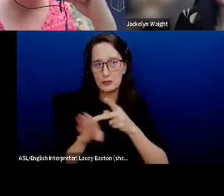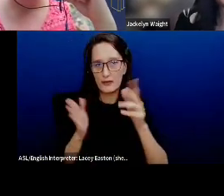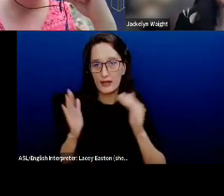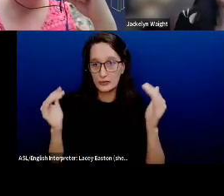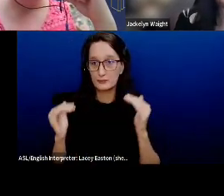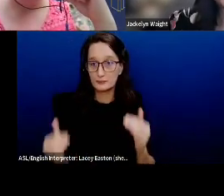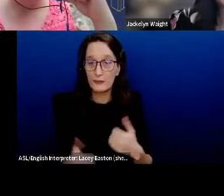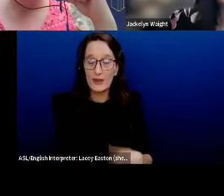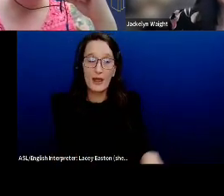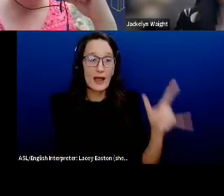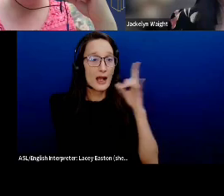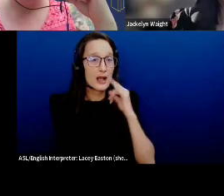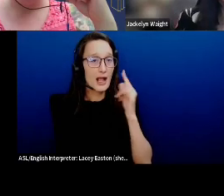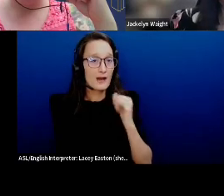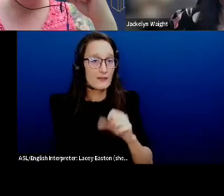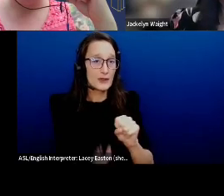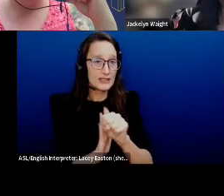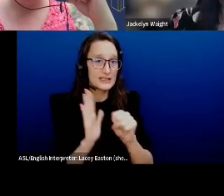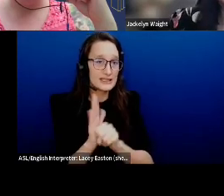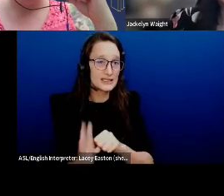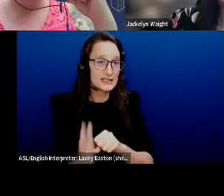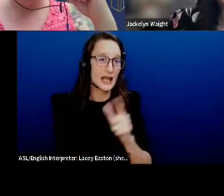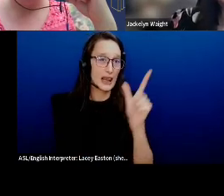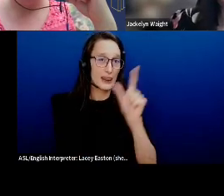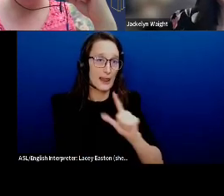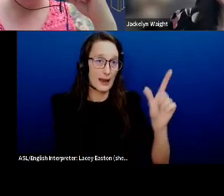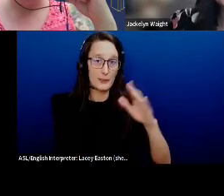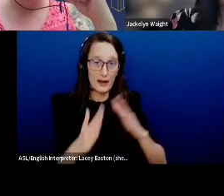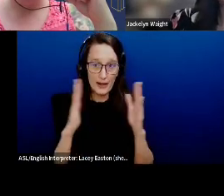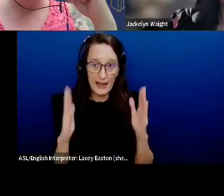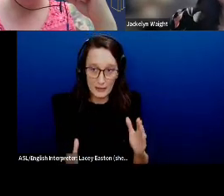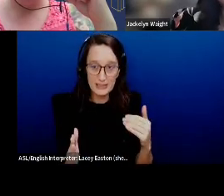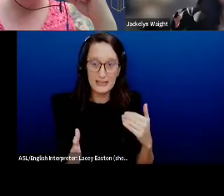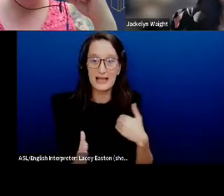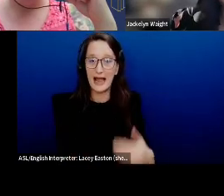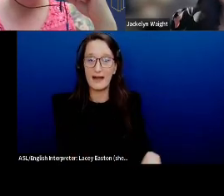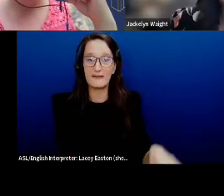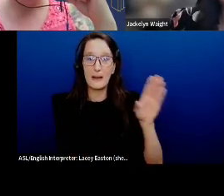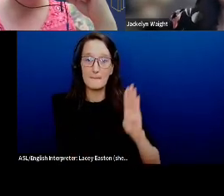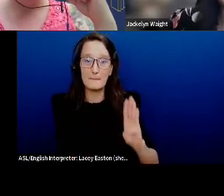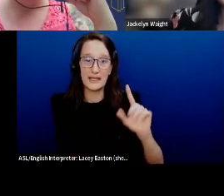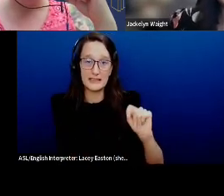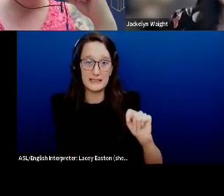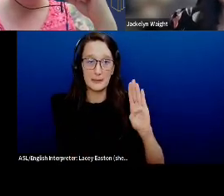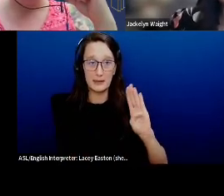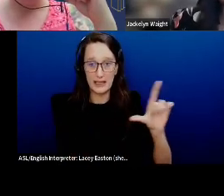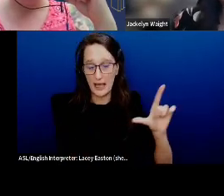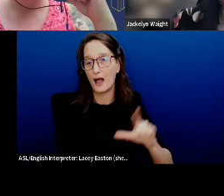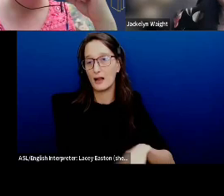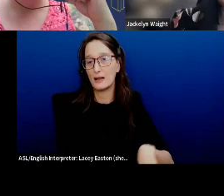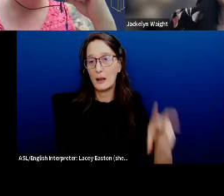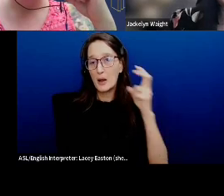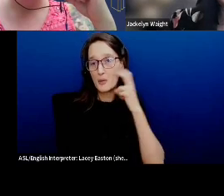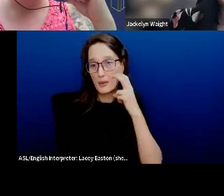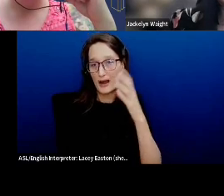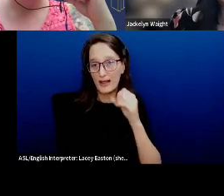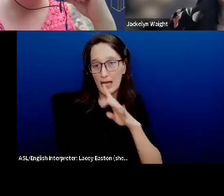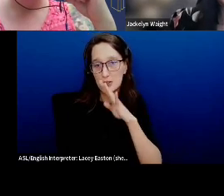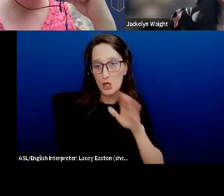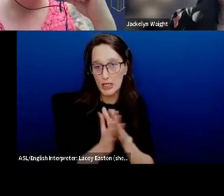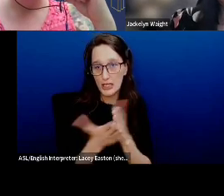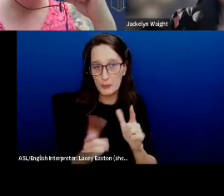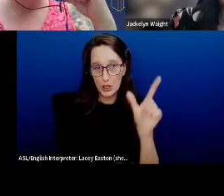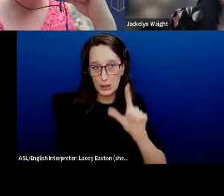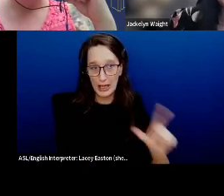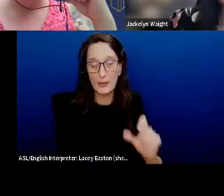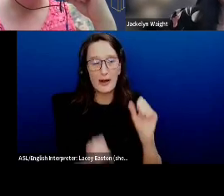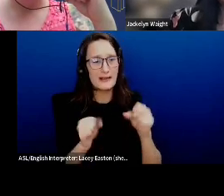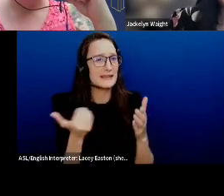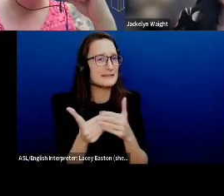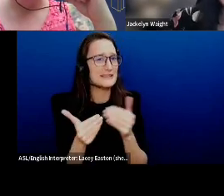alberga la Biblioteca de Braille y Audiolibros (BTBL). Puede registrarse fácilmente por teléfono o en línea. Acceda a